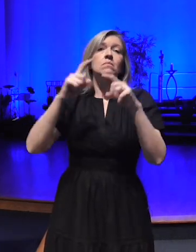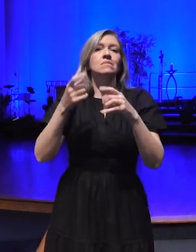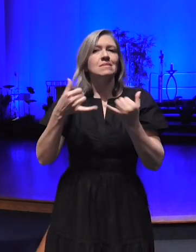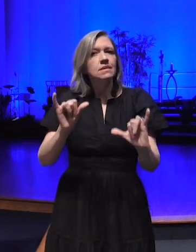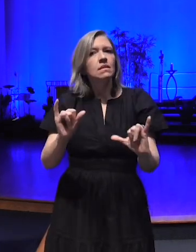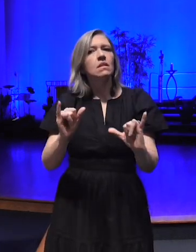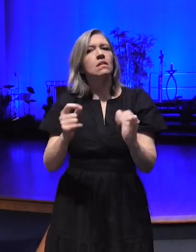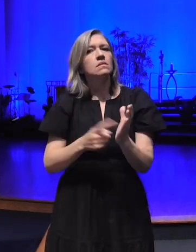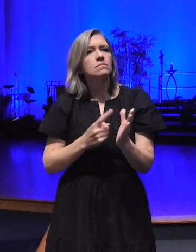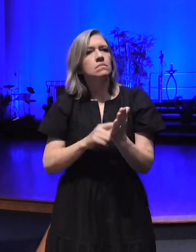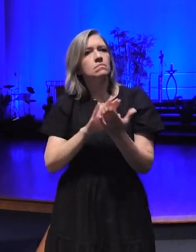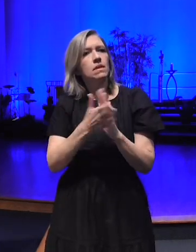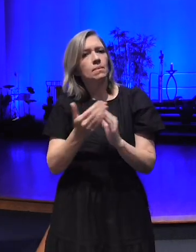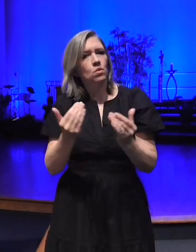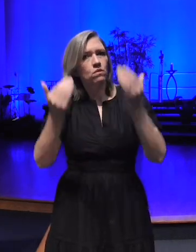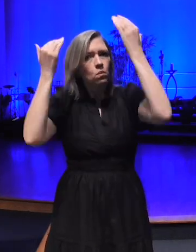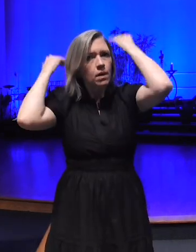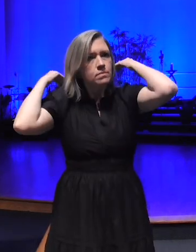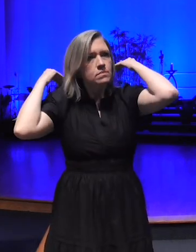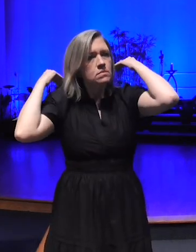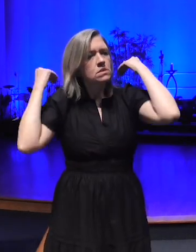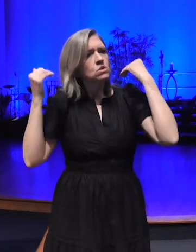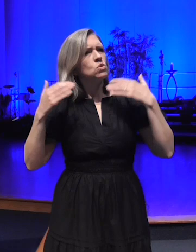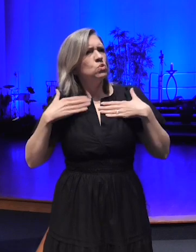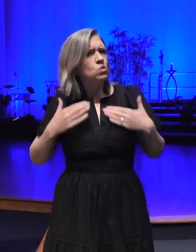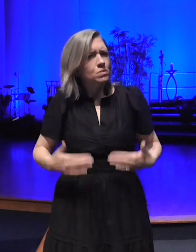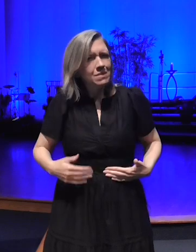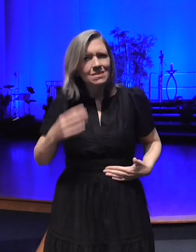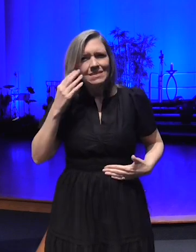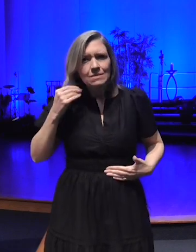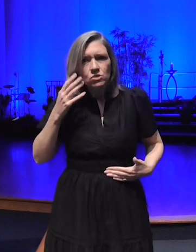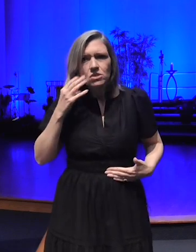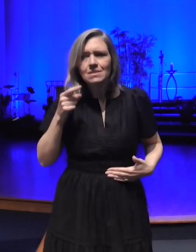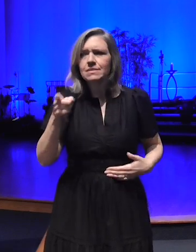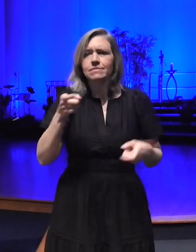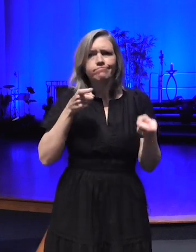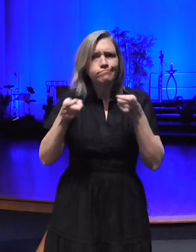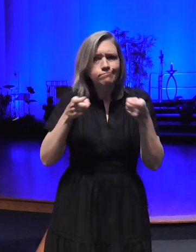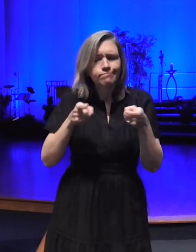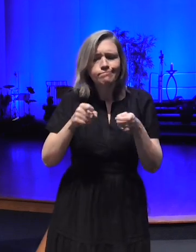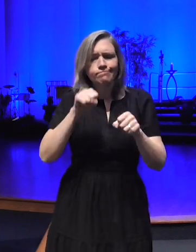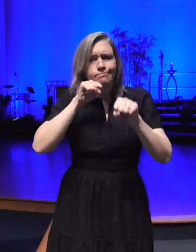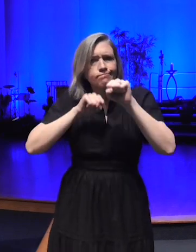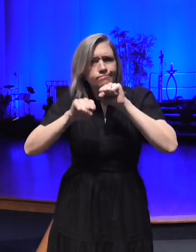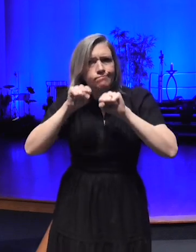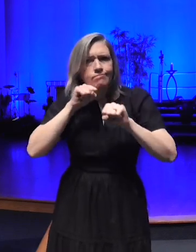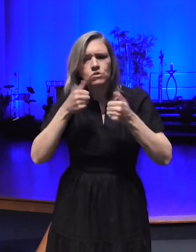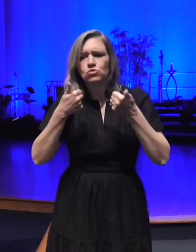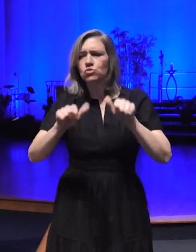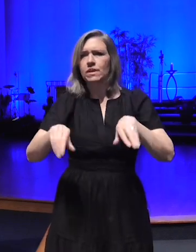por la condición humana que enfrentó y trató y trató de ofrecer luz curativa, por lo que